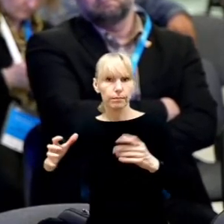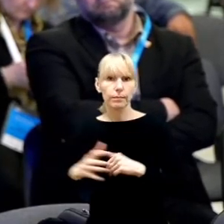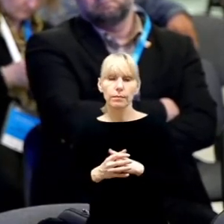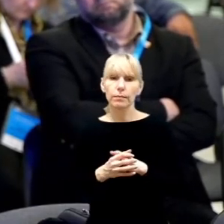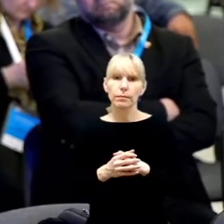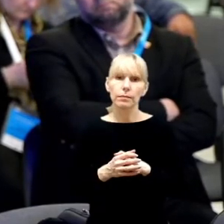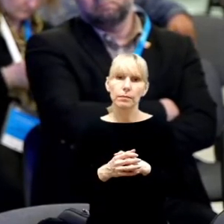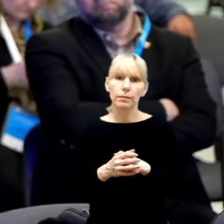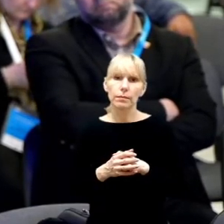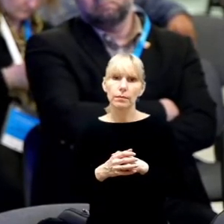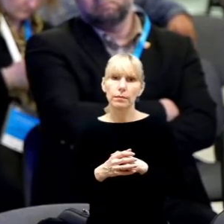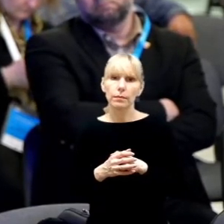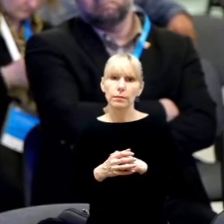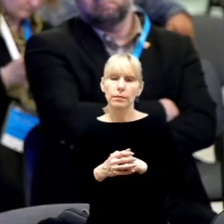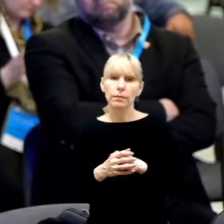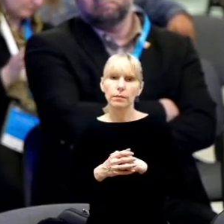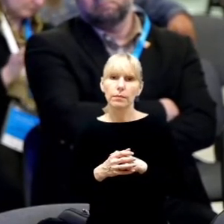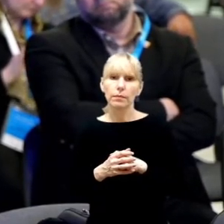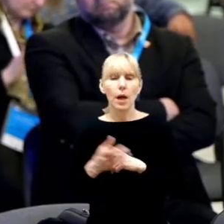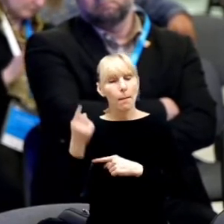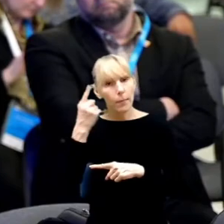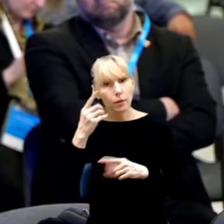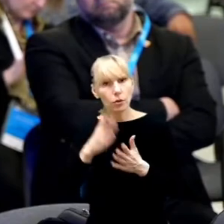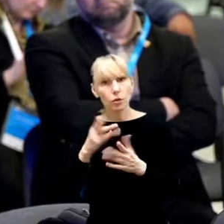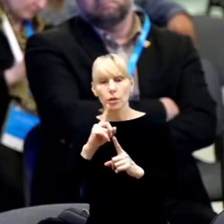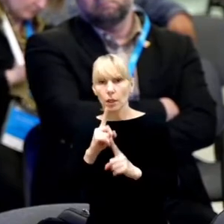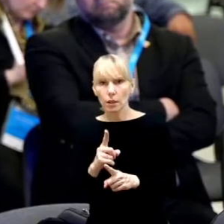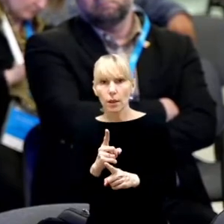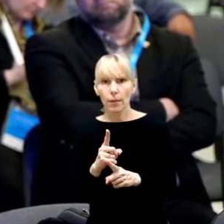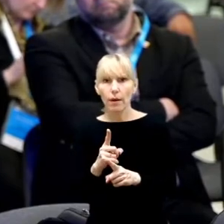Myślę, że oprócz tego wszystkiego, co zostało powiedziane, czyli tego,